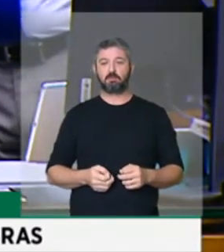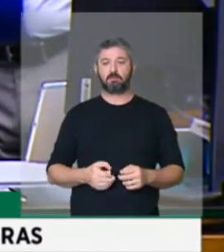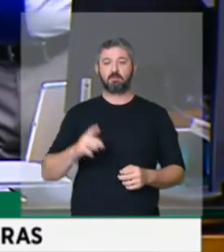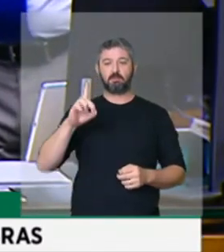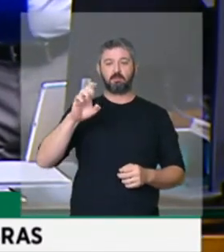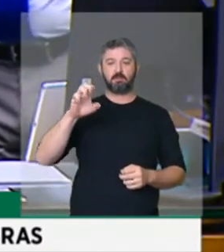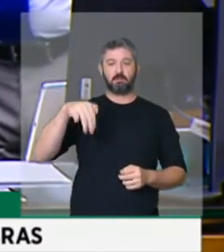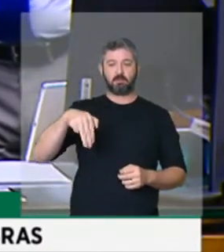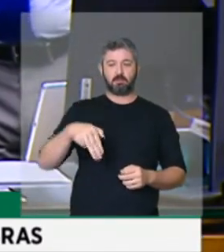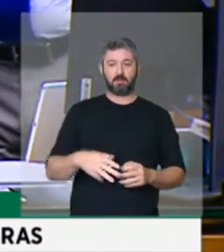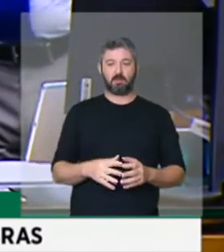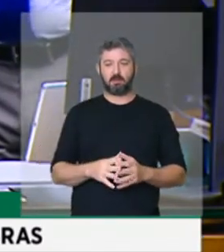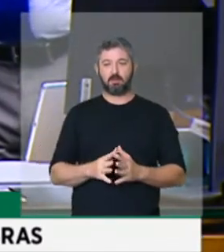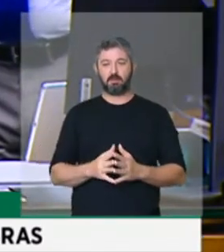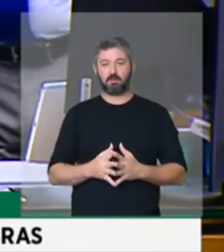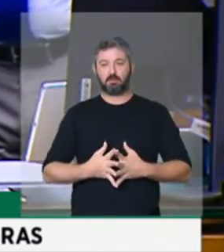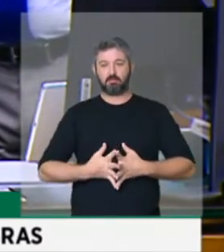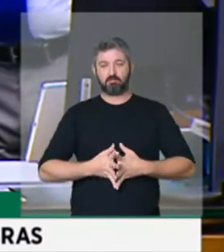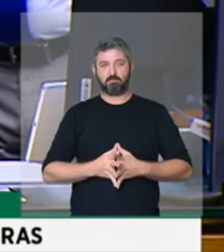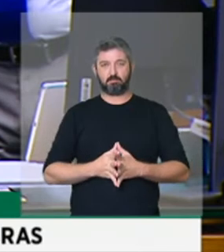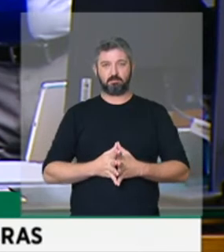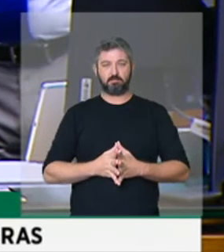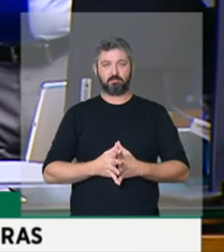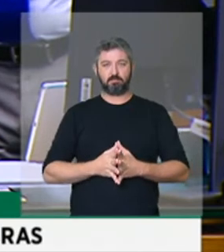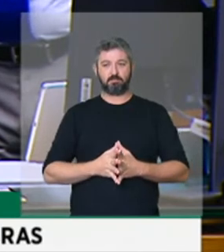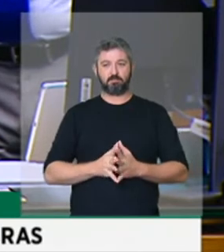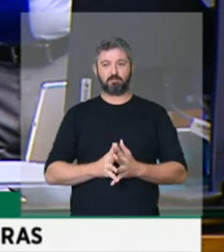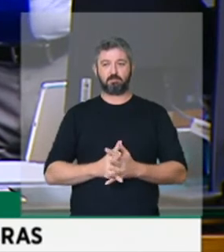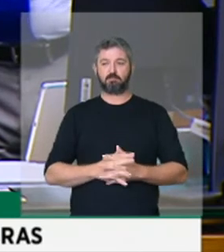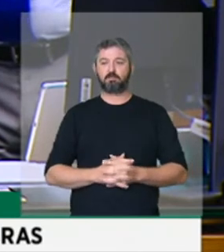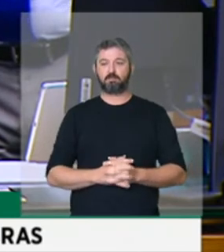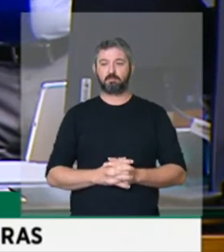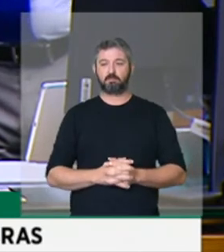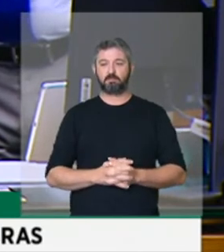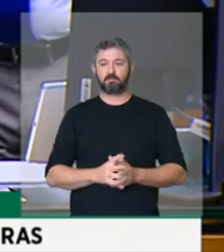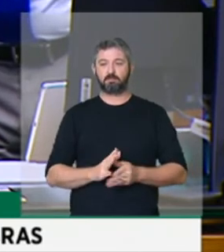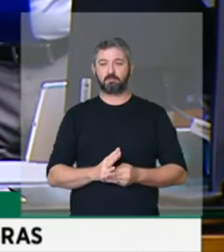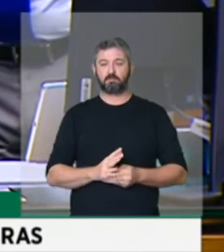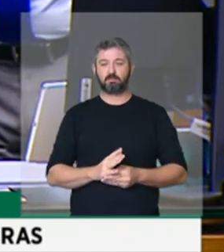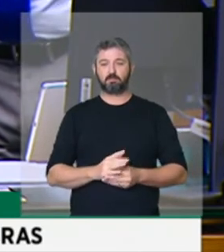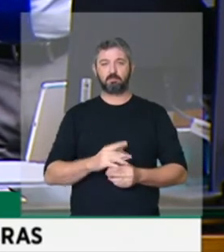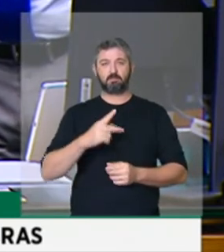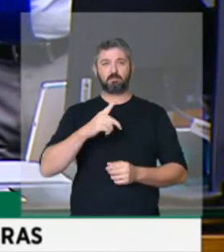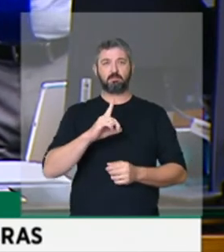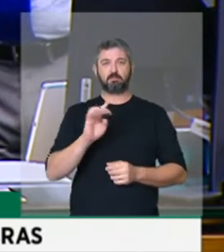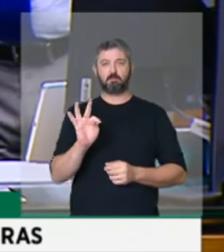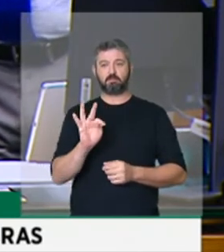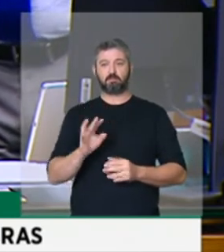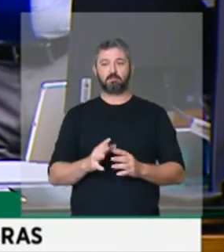VENHAM AQUI DIZER QUE BASTA PRIVATIZAR QUE TUDO VAI ESTAR RESOLVIDO QUE NÃO É ASSIM. POR ESSA RAZÃO, PRESIDENTE, O PSB VAI CONTINUAR EM OBSTRUÇÃO.